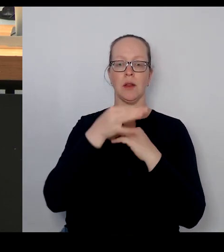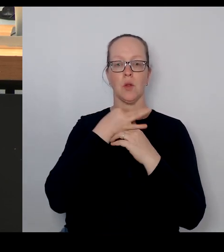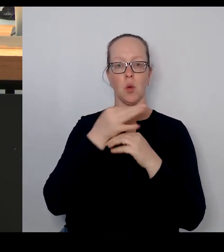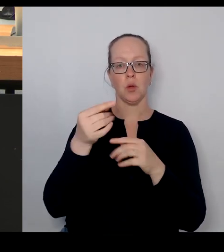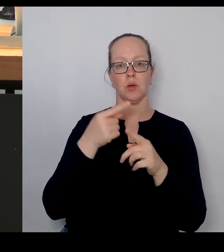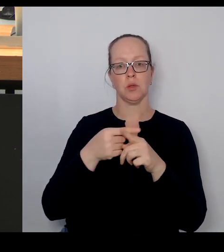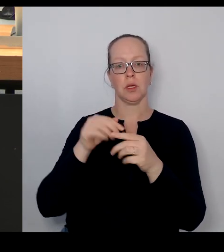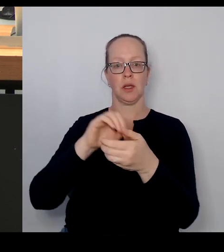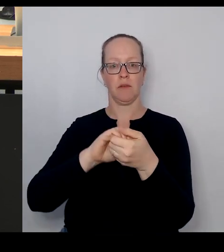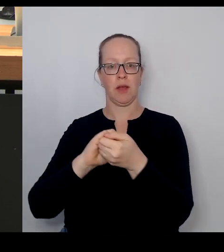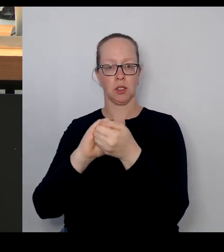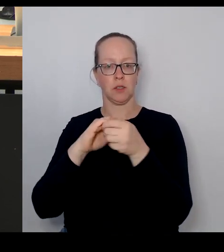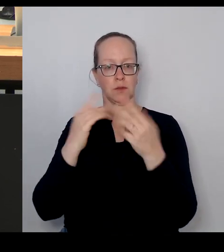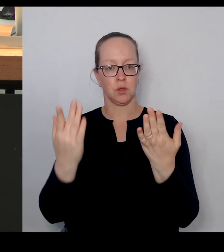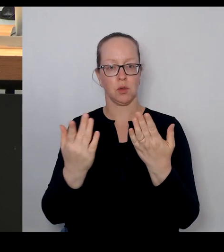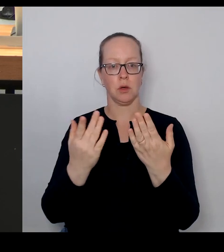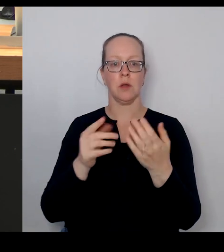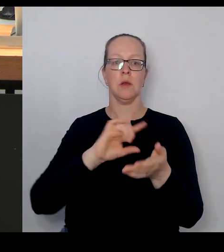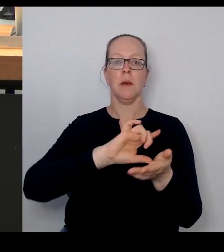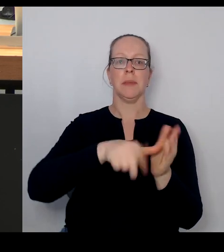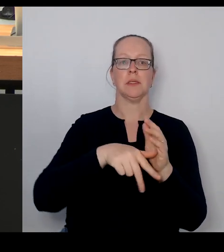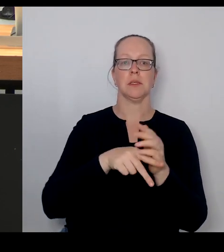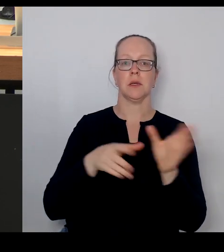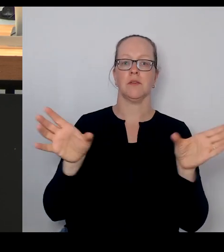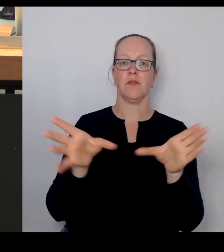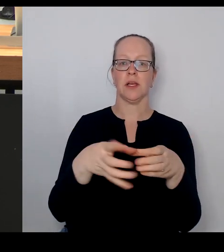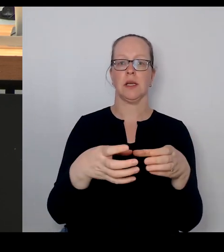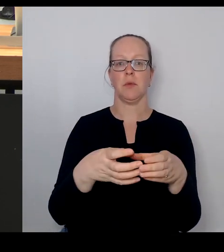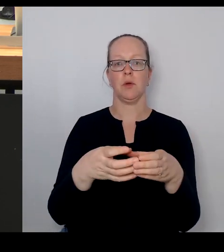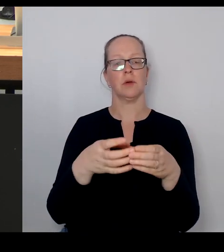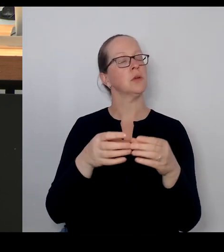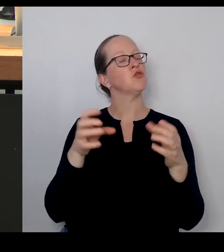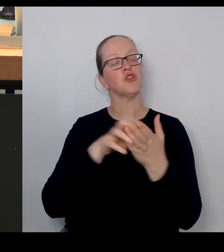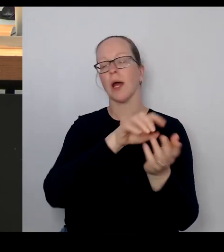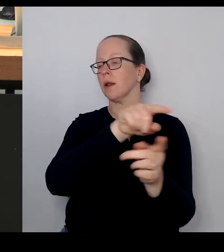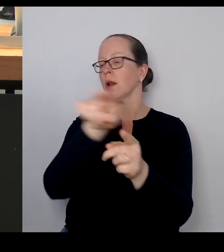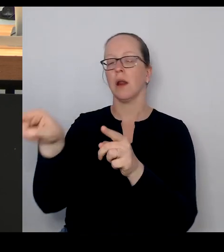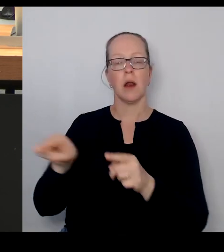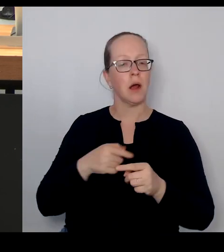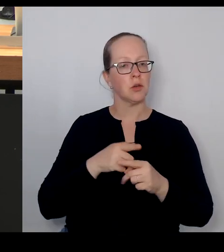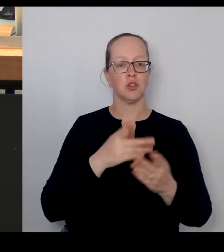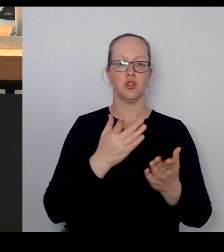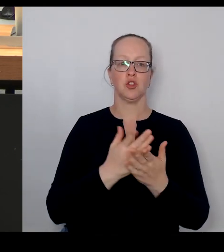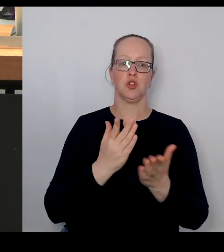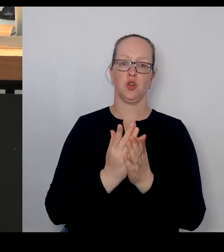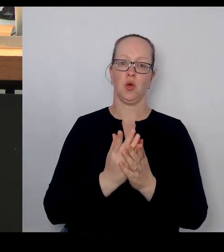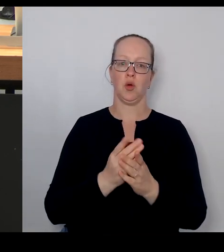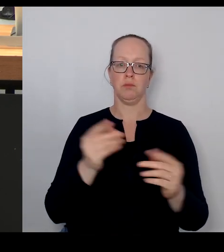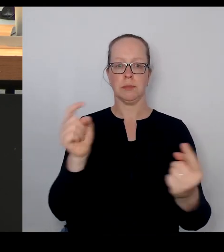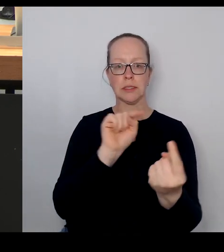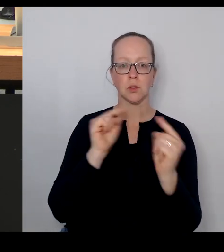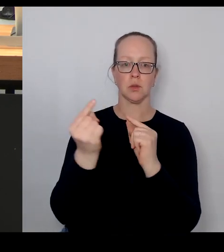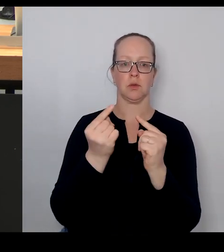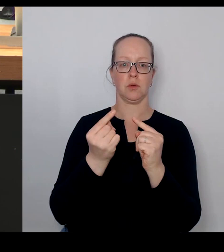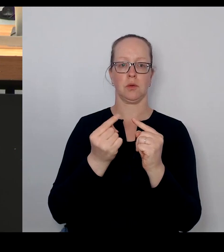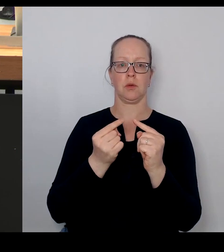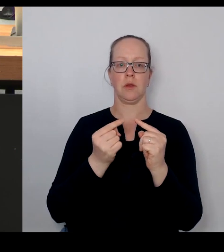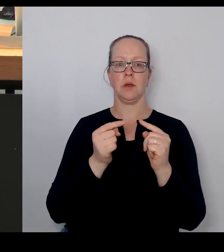für die Kommunalisierung gefasst, Unterschriften gesammelt. Parteien haben die Forderungen in ihre Wahlprogramme aufgenommen und